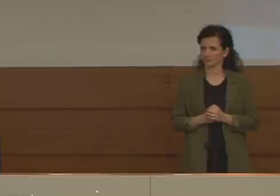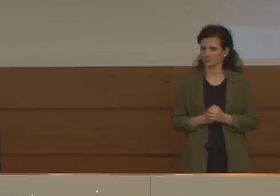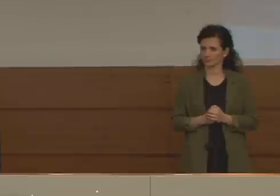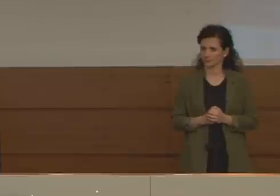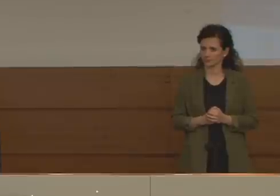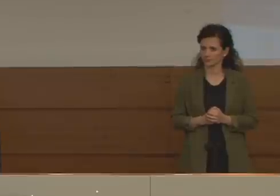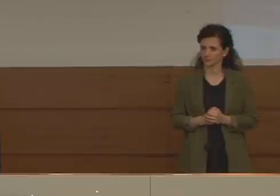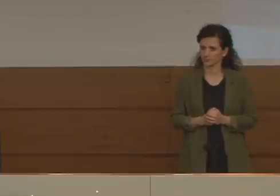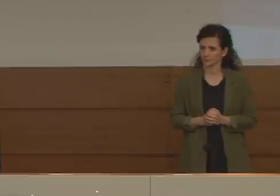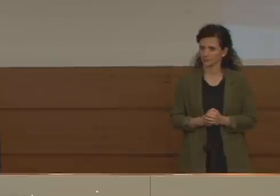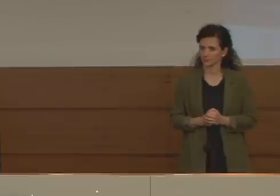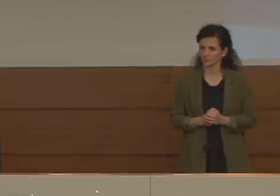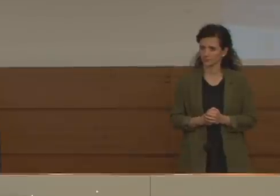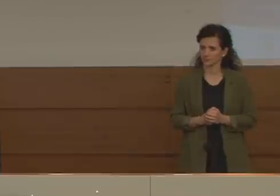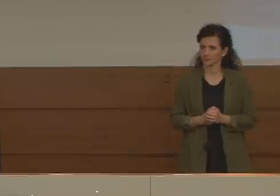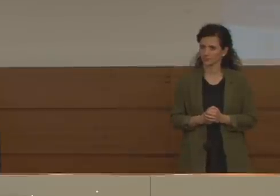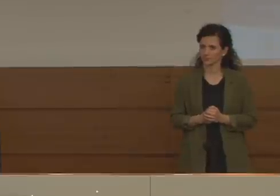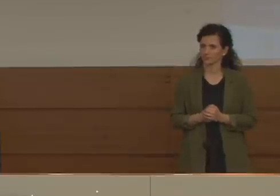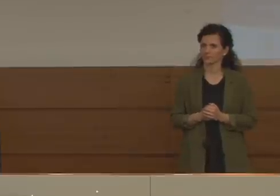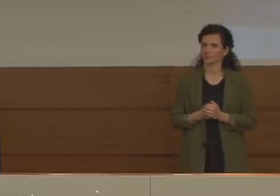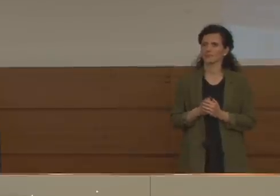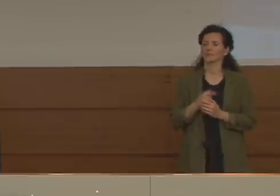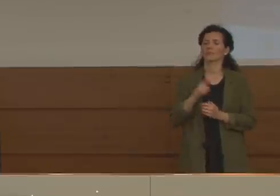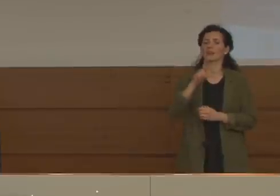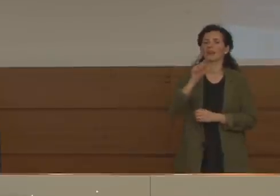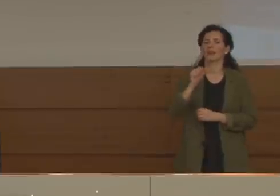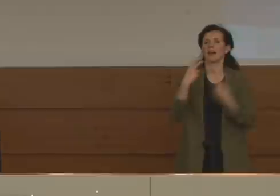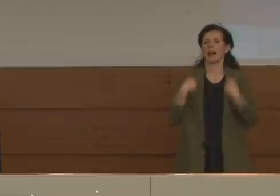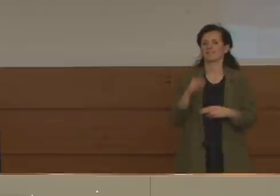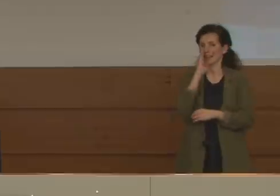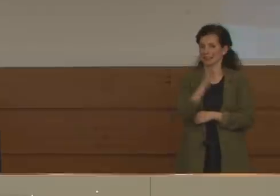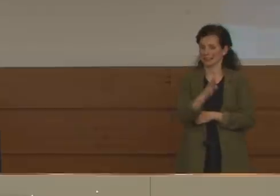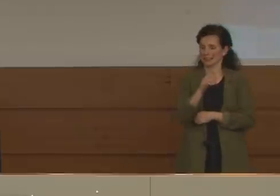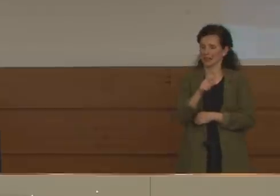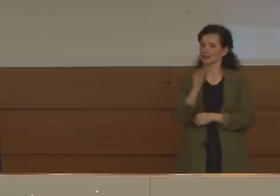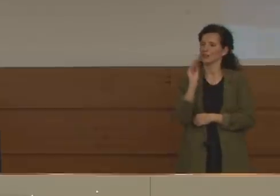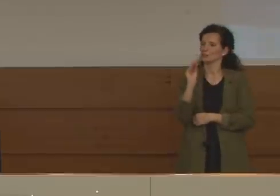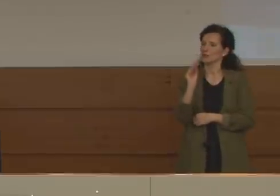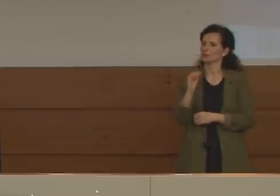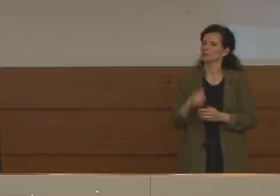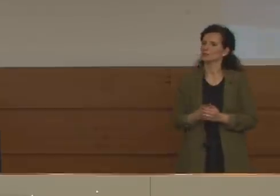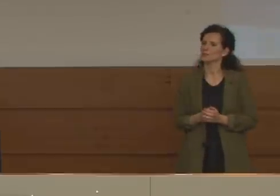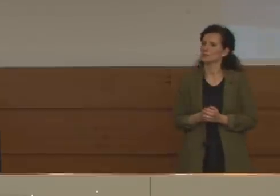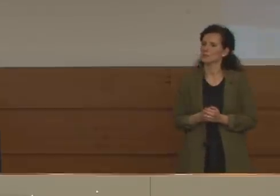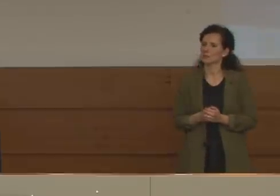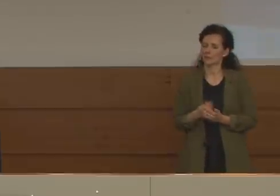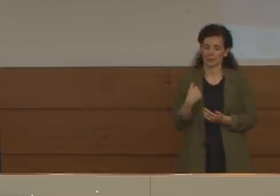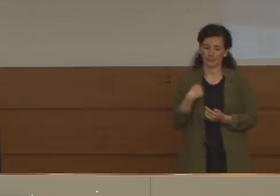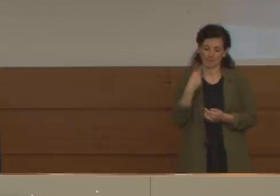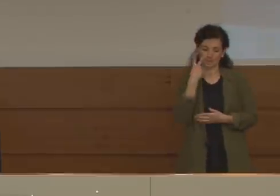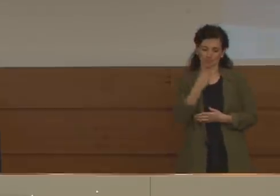Buonasera, sono Ilenia Petracalvina di Raiuno, La vita in diretta. Io volevo guardare al sud. Vedo che i numeri, soprattutto tra Puglia,